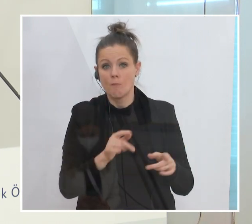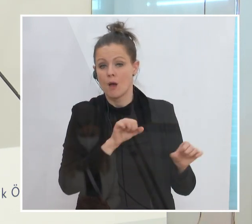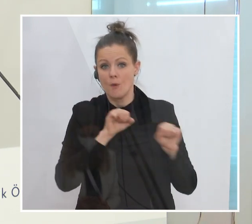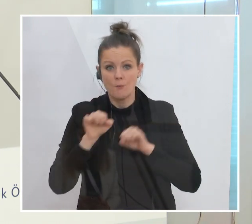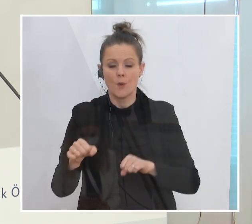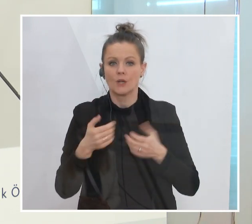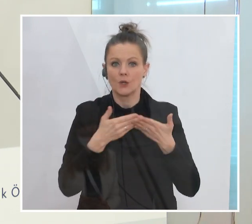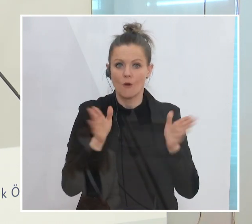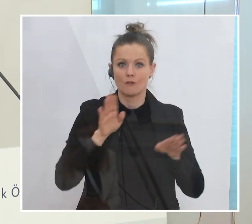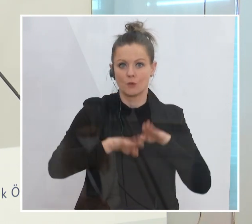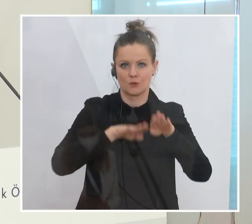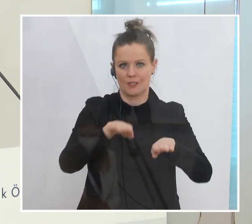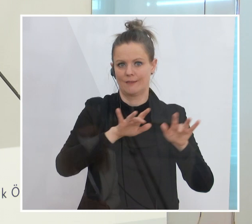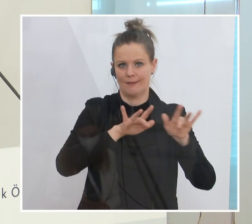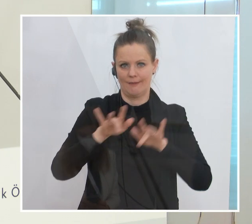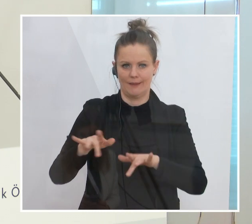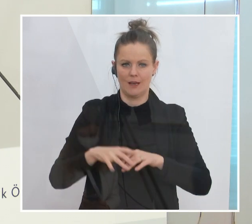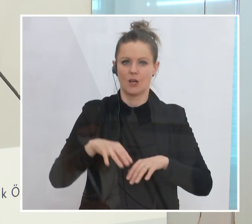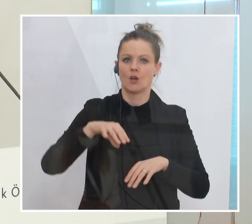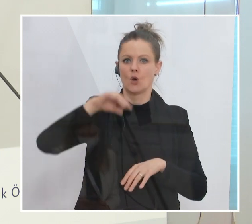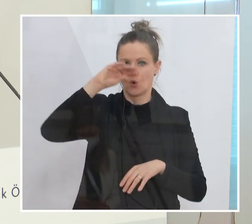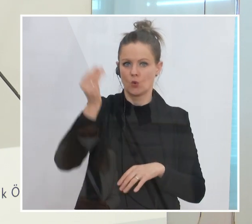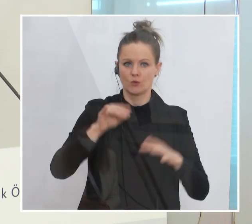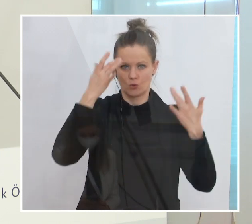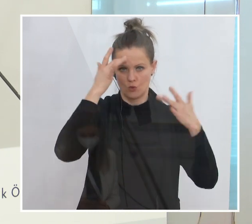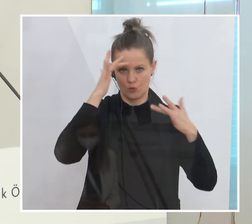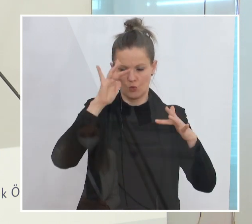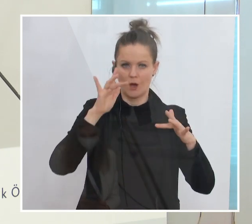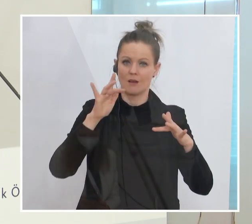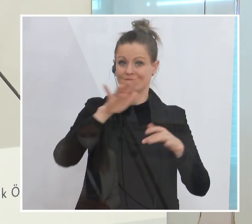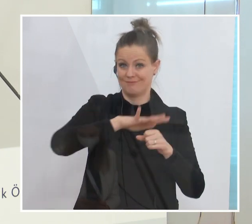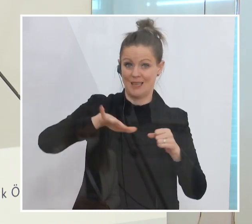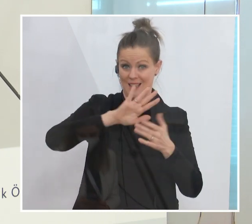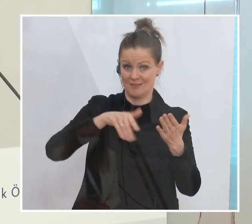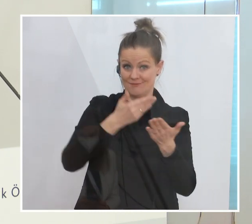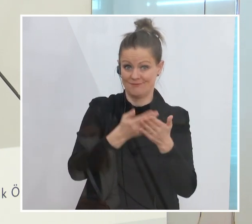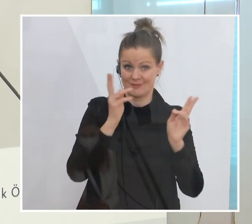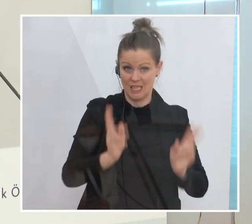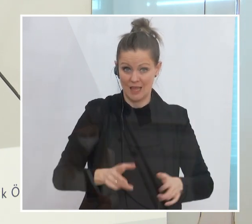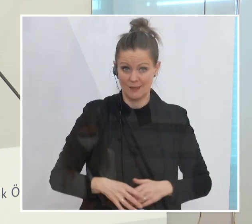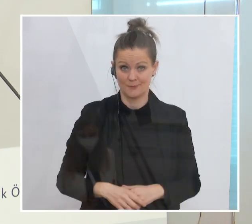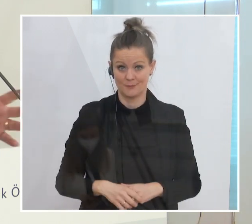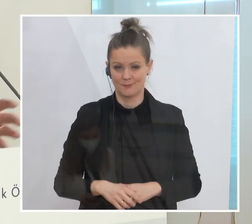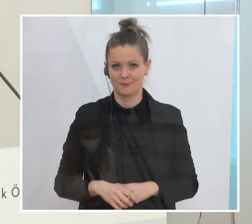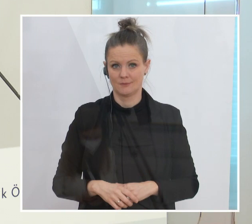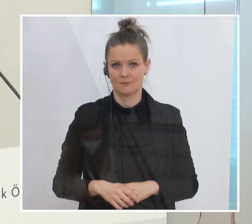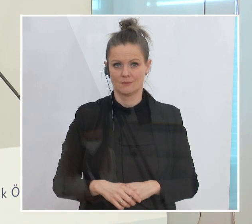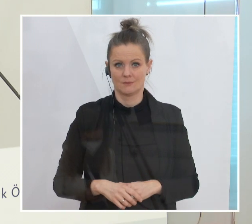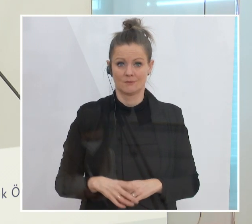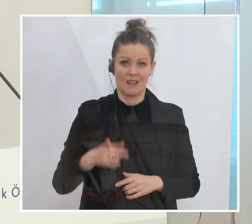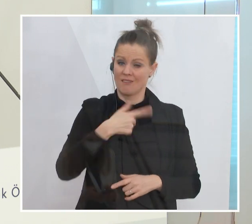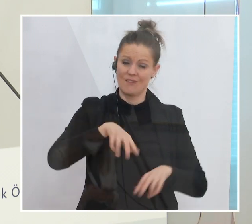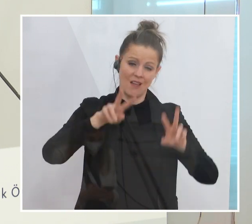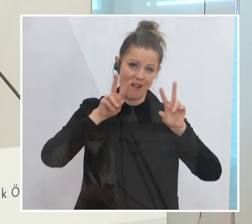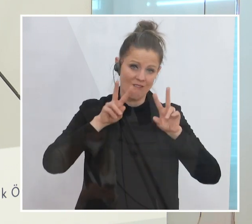Öffnungsschritte für den Kunst- und Kulturbereich zu geben. Wir würden uns das alle sehr wünschen,